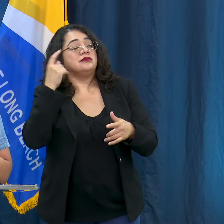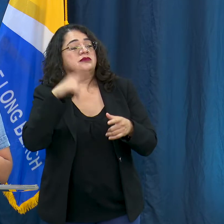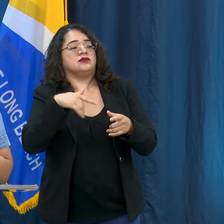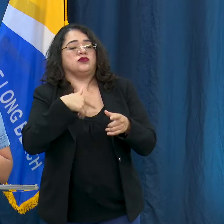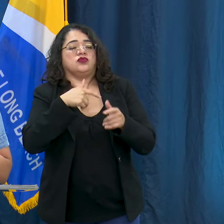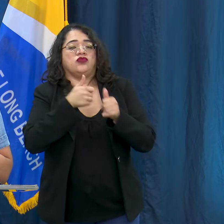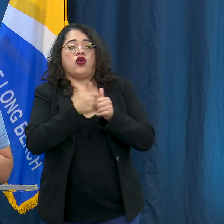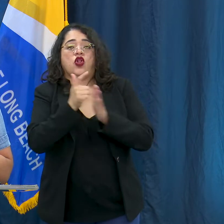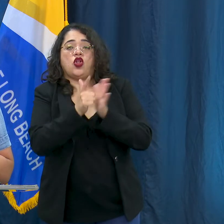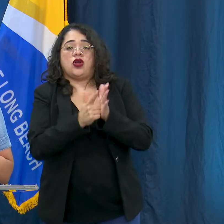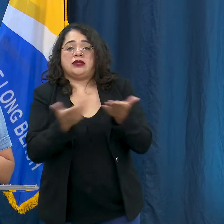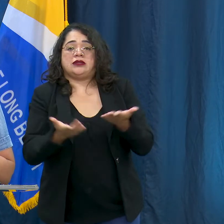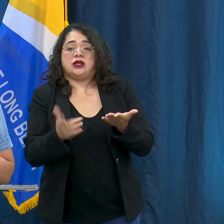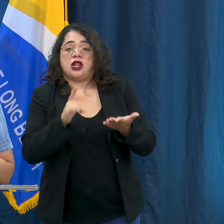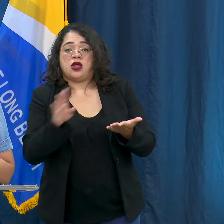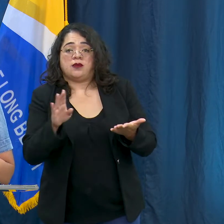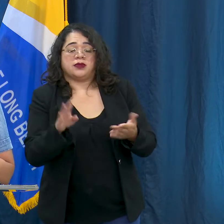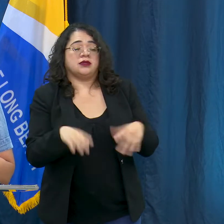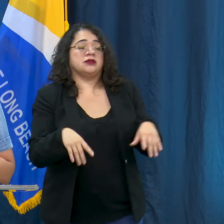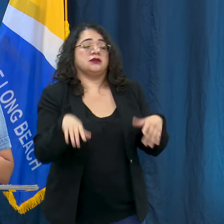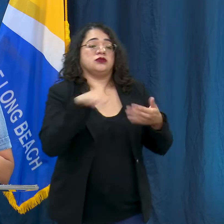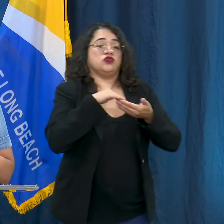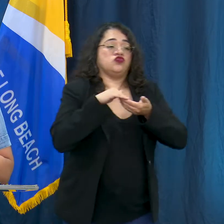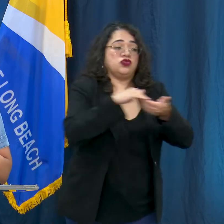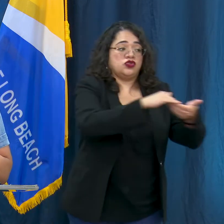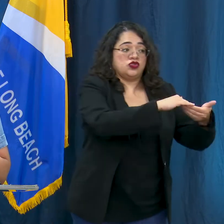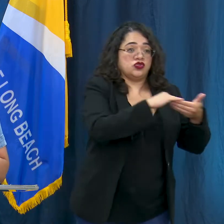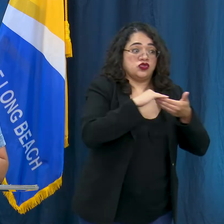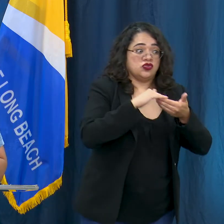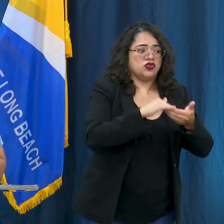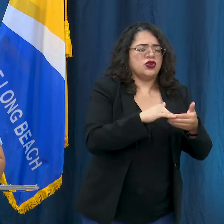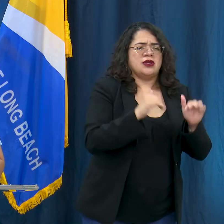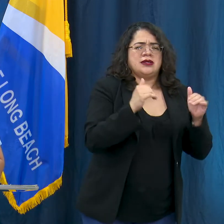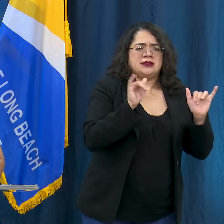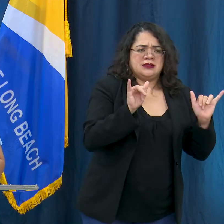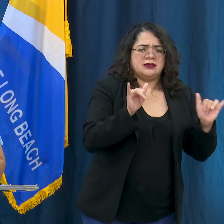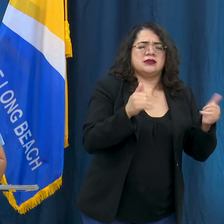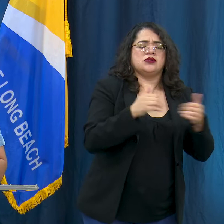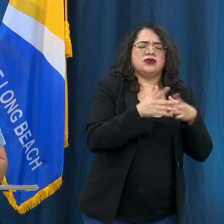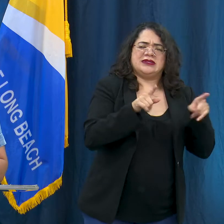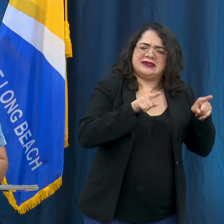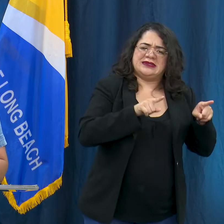para tomar toda noses decisiones para ray abrir nuestra cidade estamos